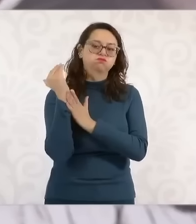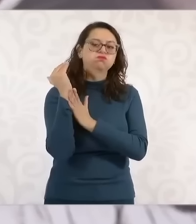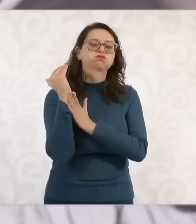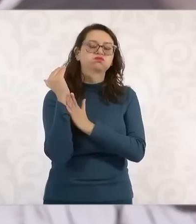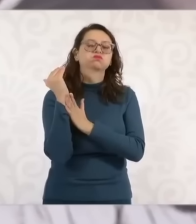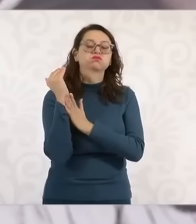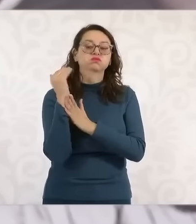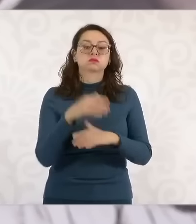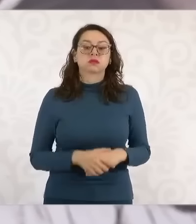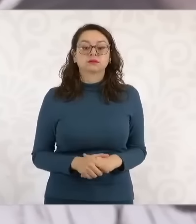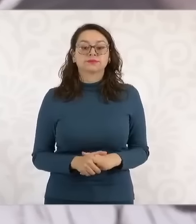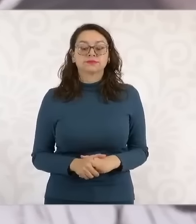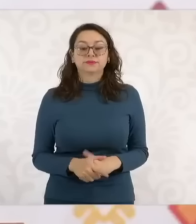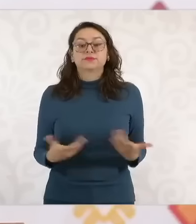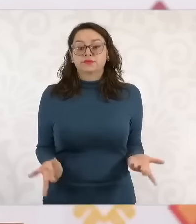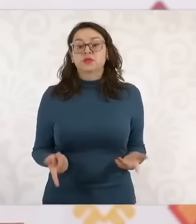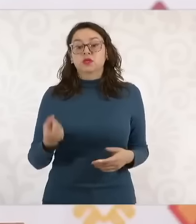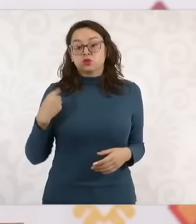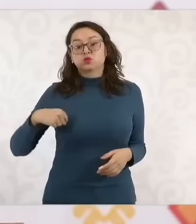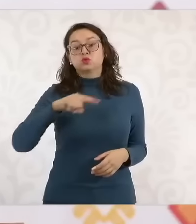Entonces, lo que estamos haciendo ahora es plantearle a Estados Unidos dentro de estas